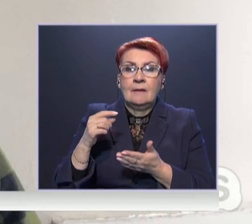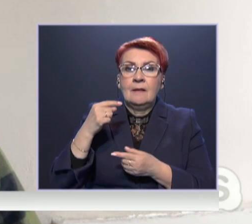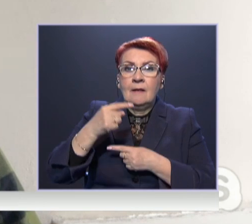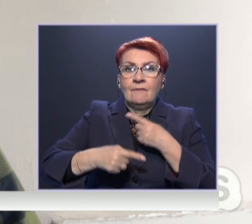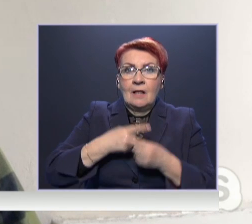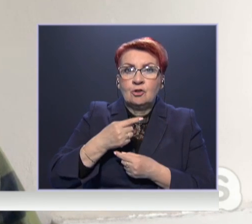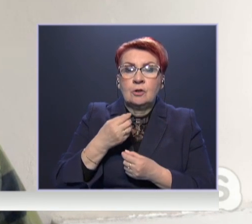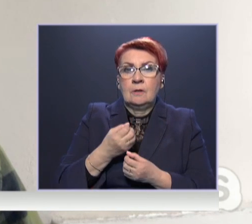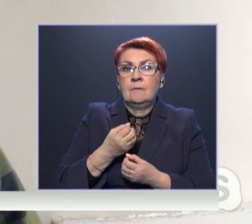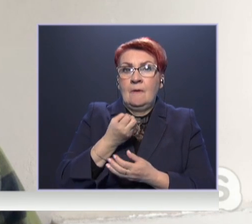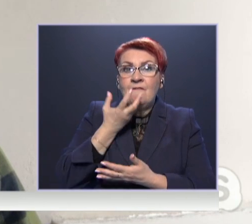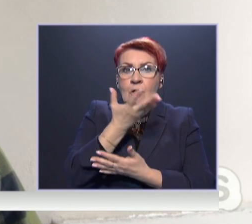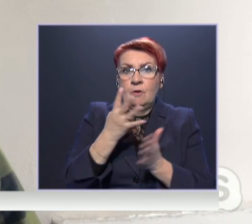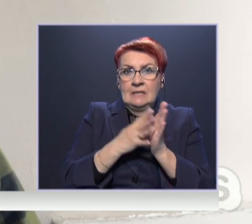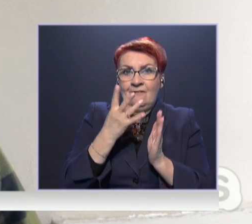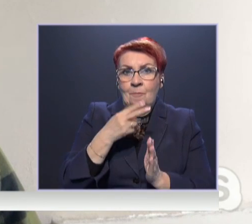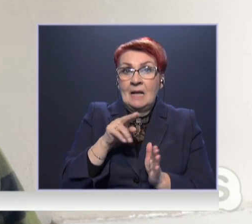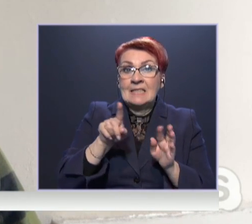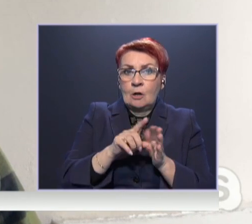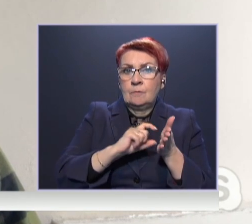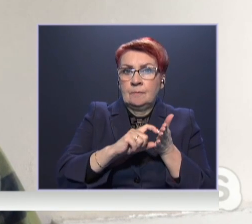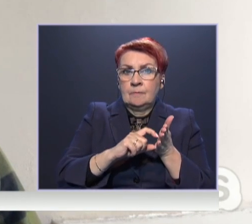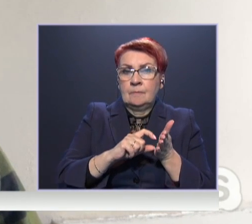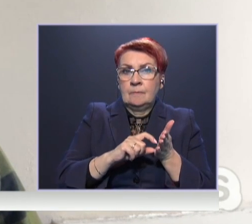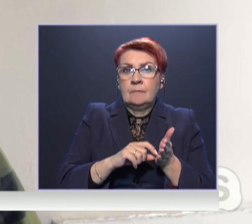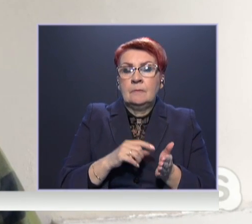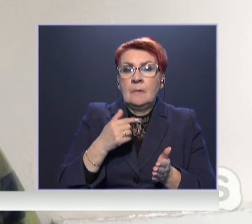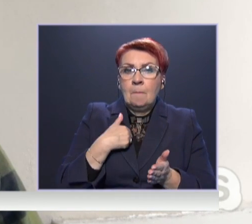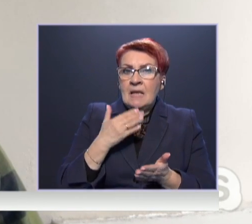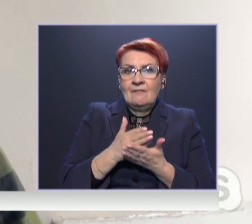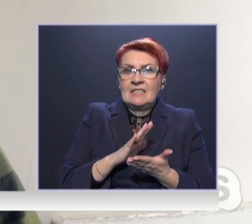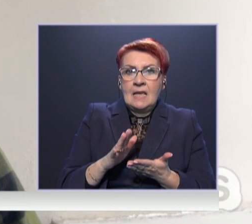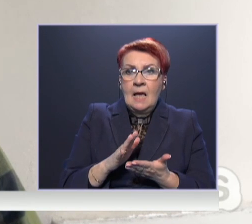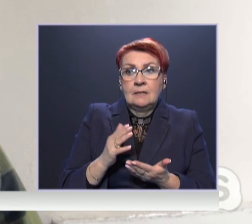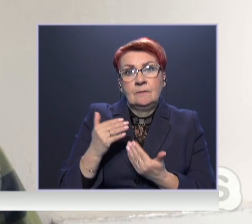9 мая с такой формулировкой полиция Мы не в состоянии обеспечить вам безопасность Перевожу на русский мы